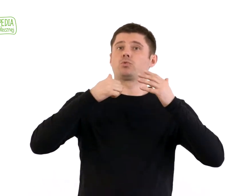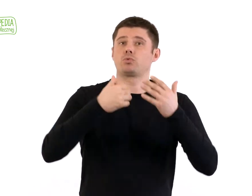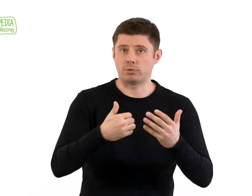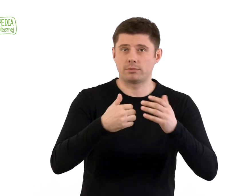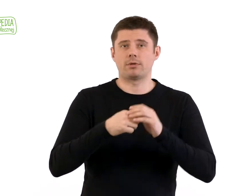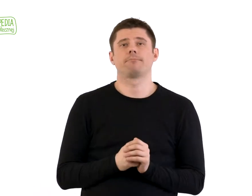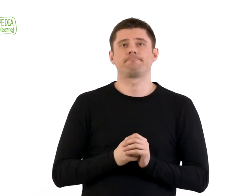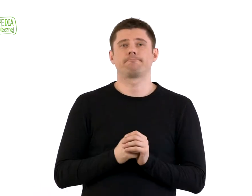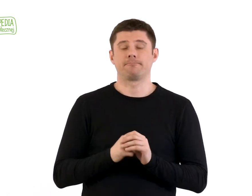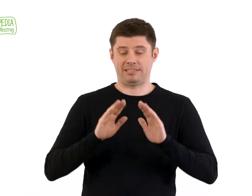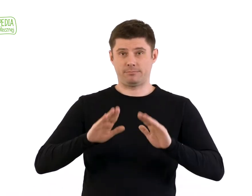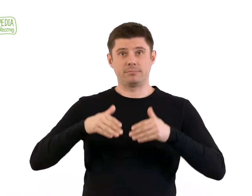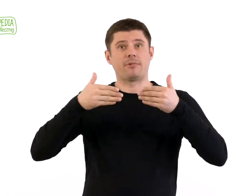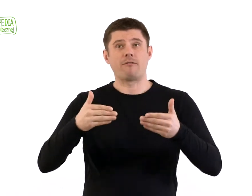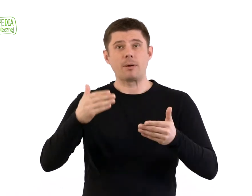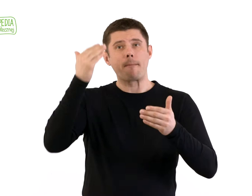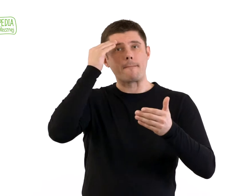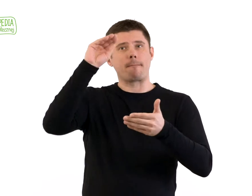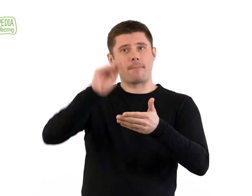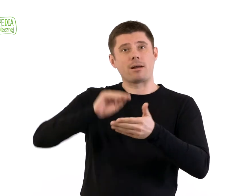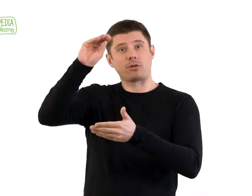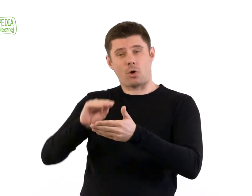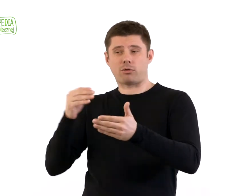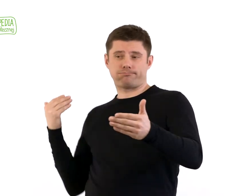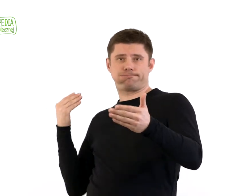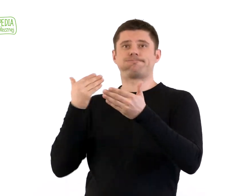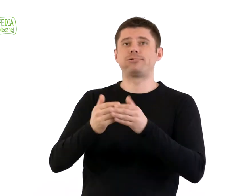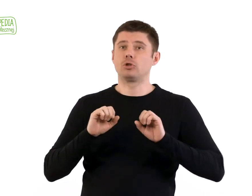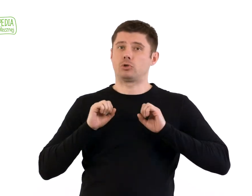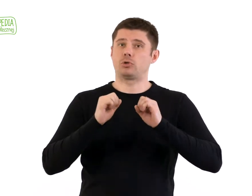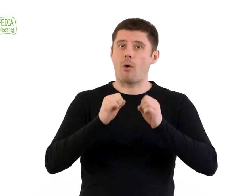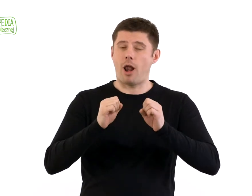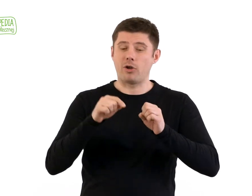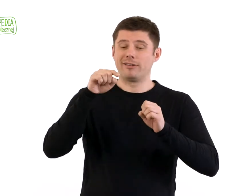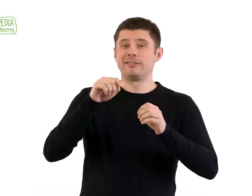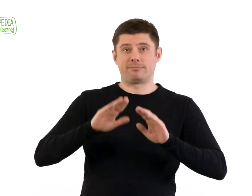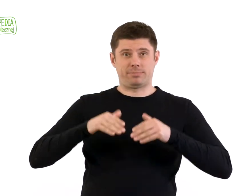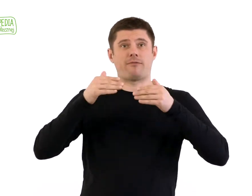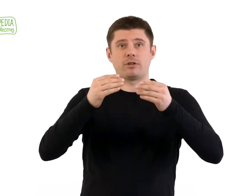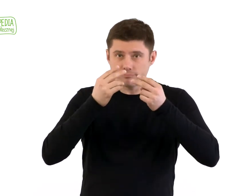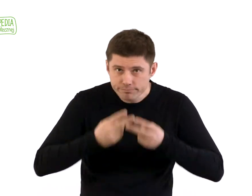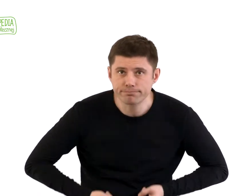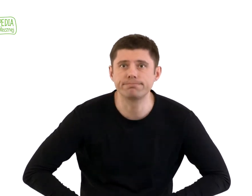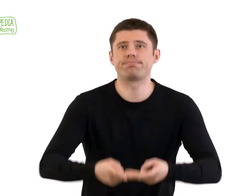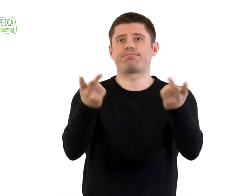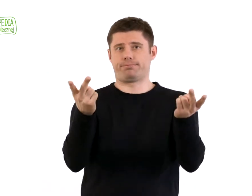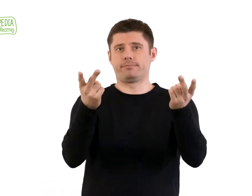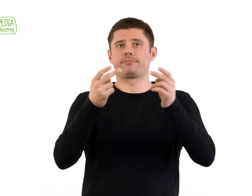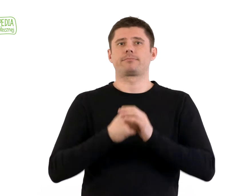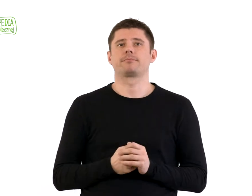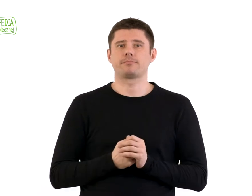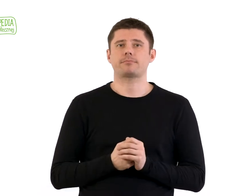sporządza roczne sprawozdania merytoryczne ze swojej działalności oraz podaje je do publicznej wiadomości.